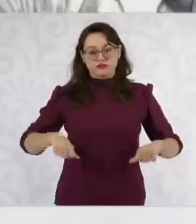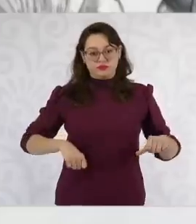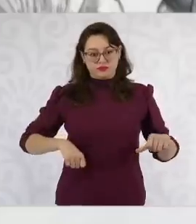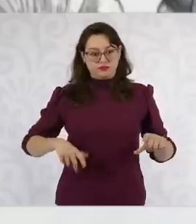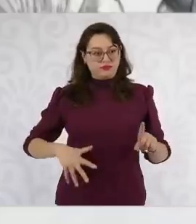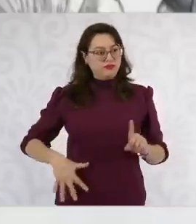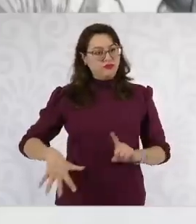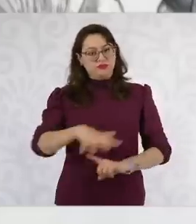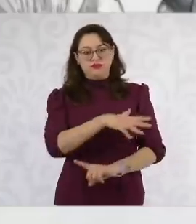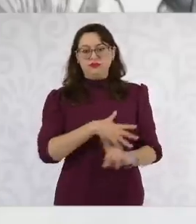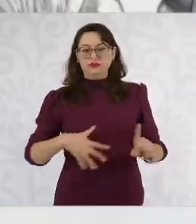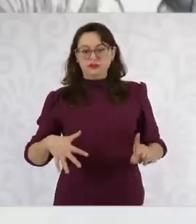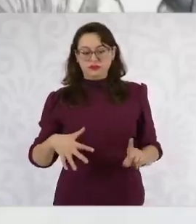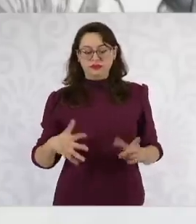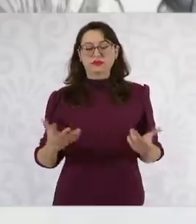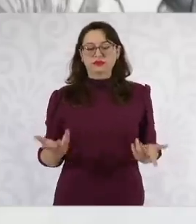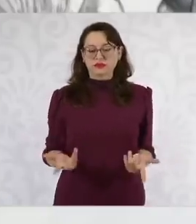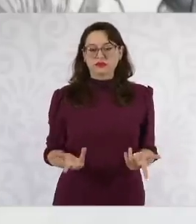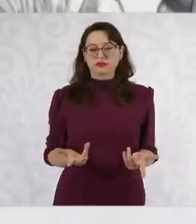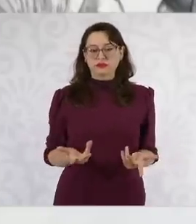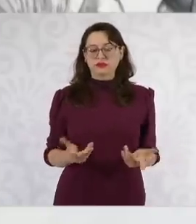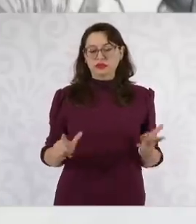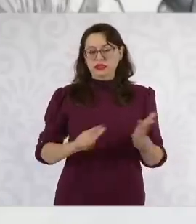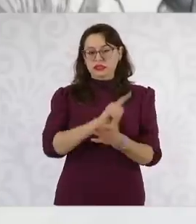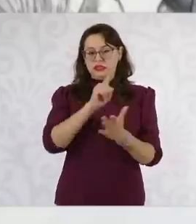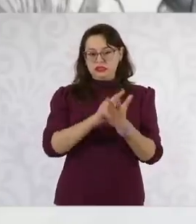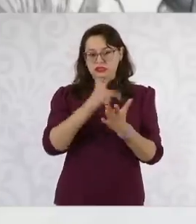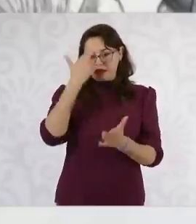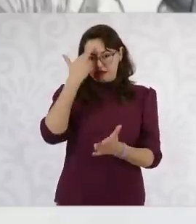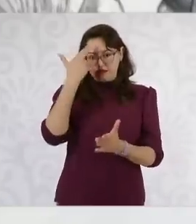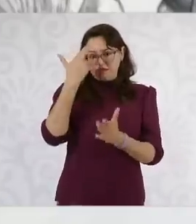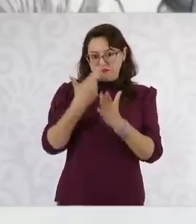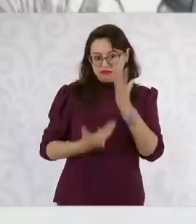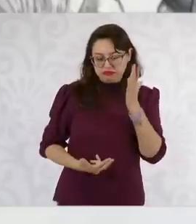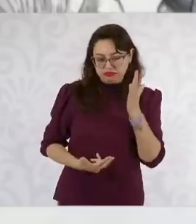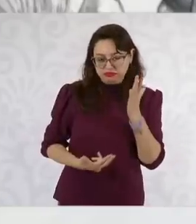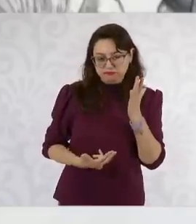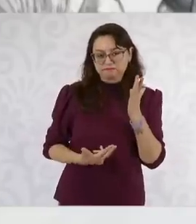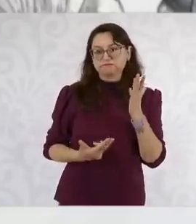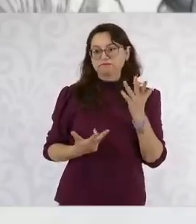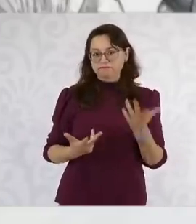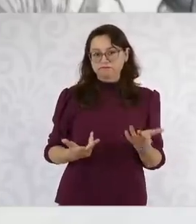extorsión que también queremos considerar delito que permita pues disminuir que la gente se sienta